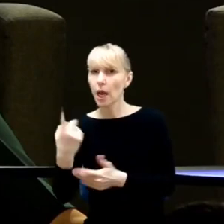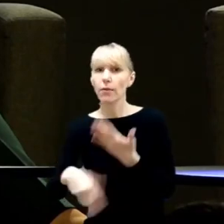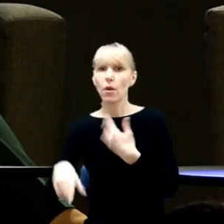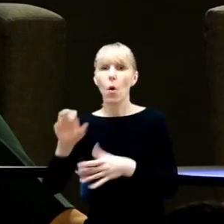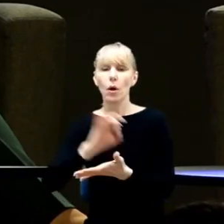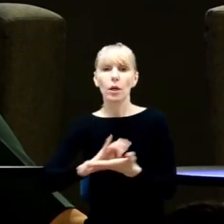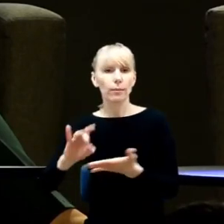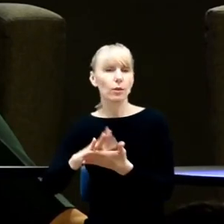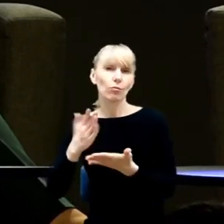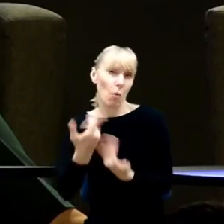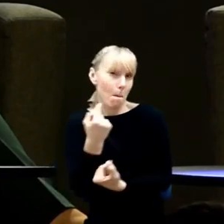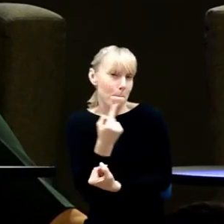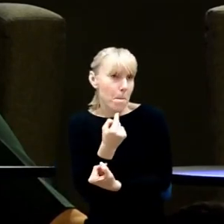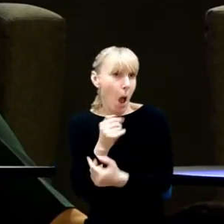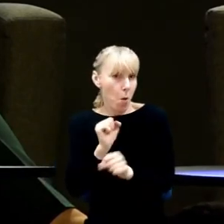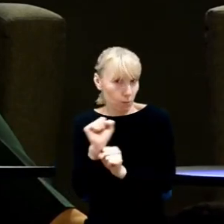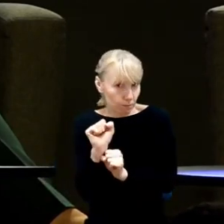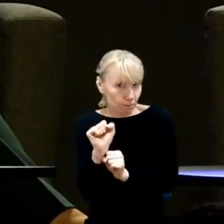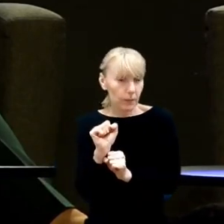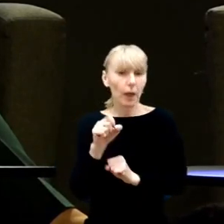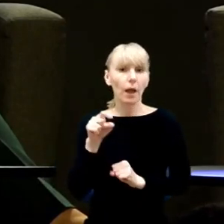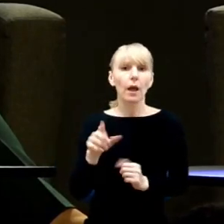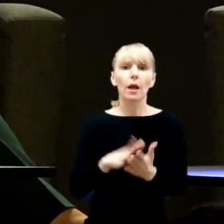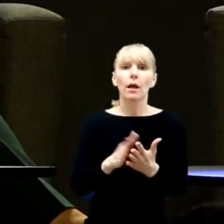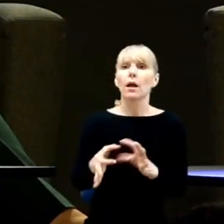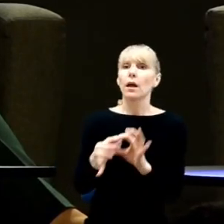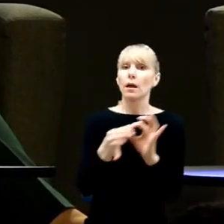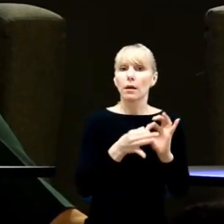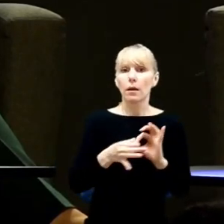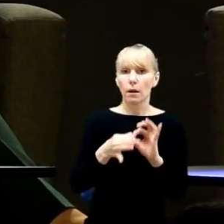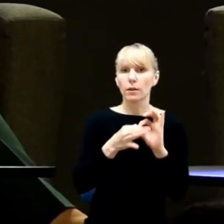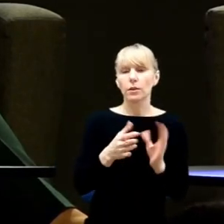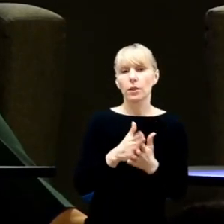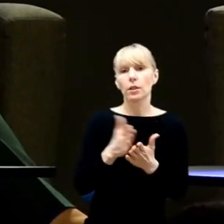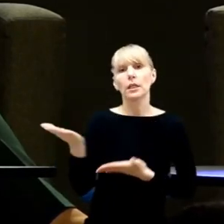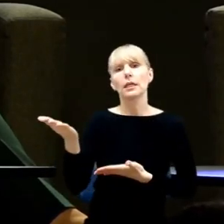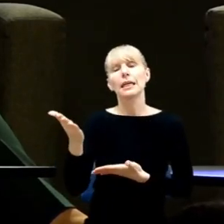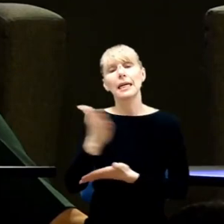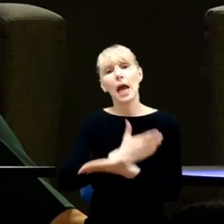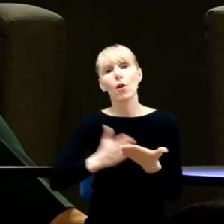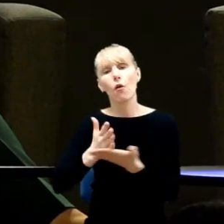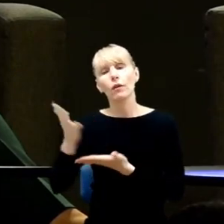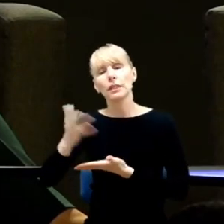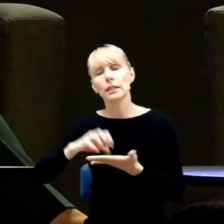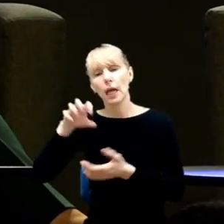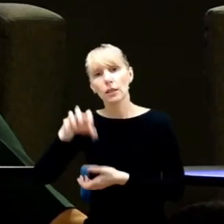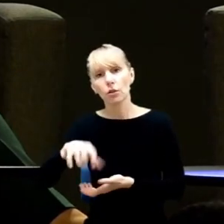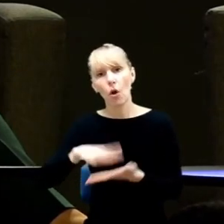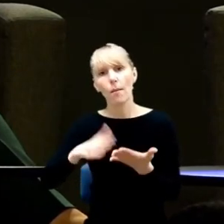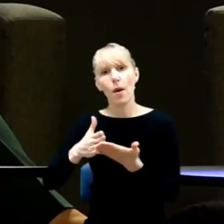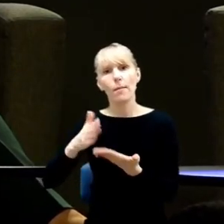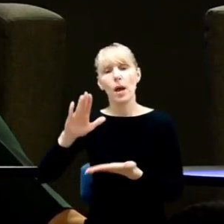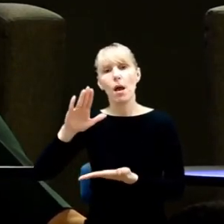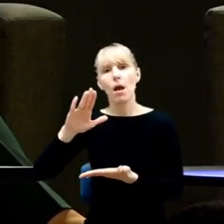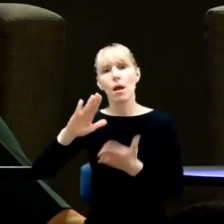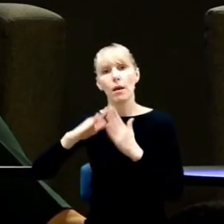Zawiązaliśmy spółkę z Krajowym Zasobem Nieruchomości i spółka stała się właścicielem atrakcyjnego gruntu.